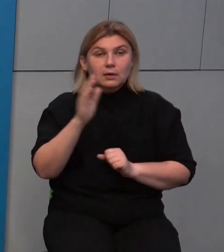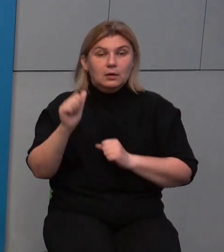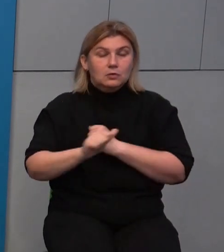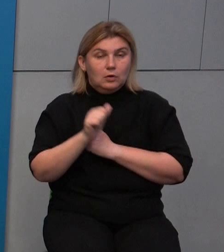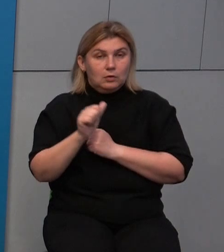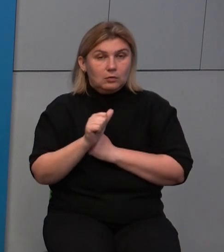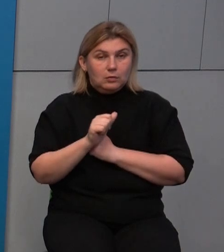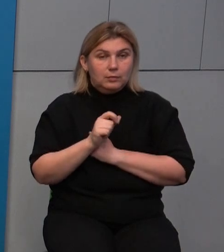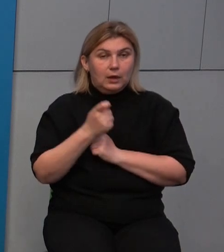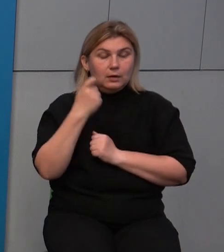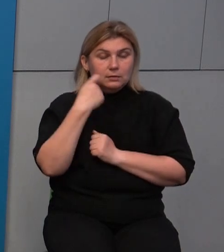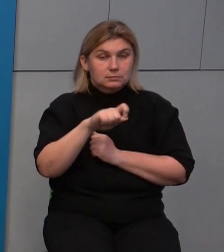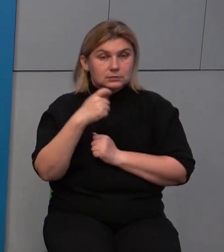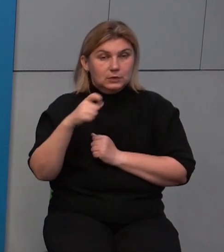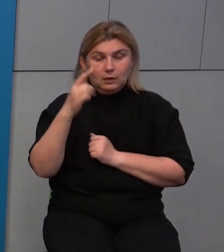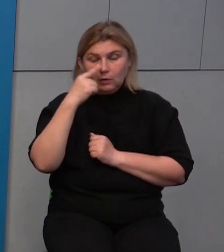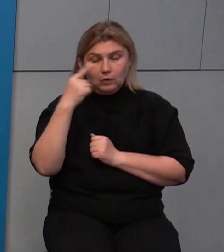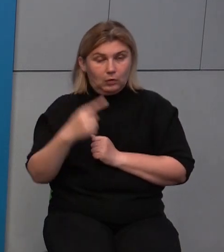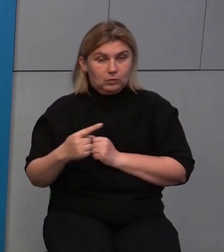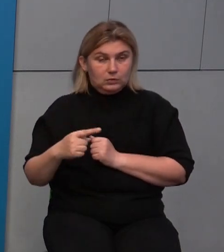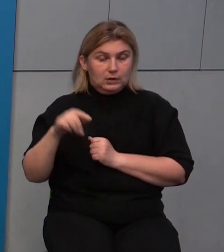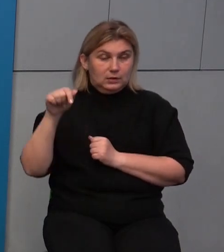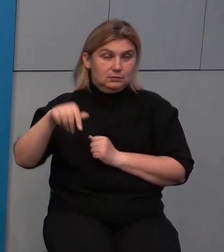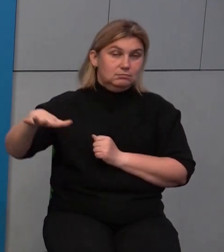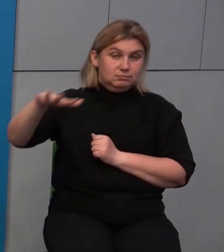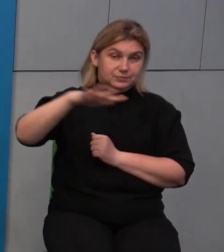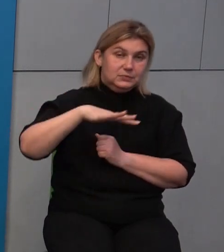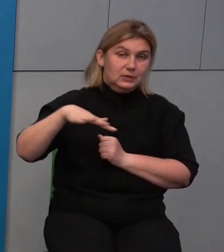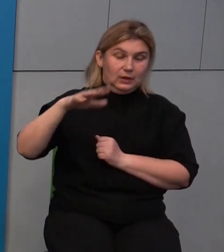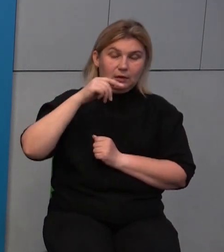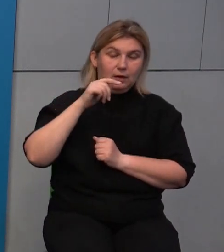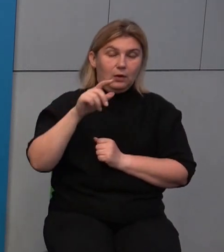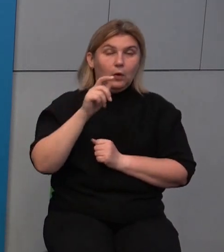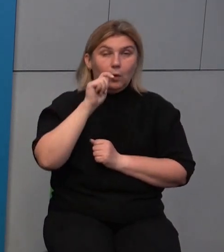zbrodnie Rosjan w Ukrainie, które jest bardzo złożone,